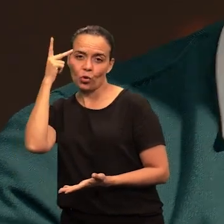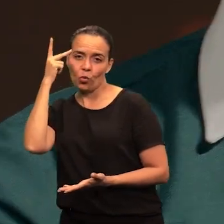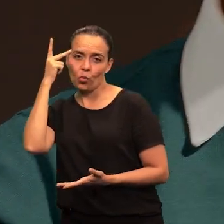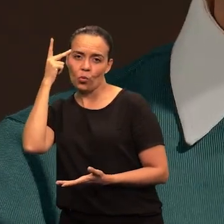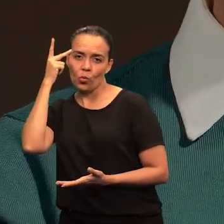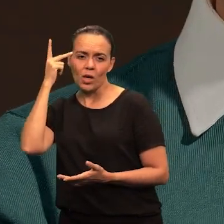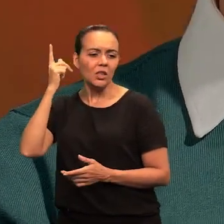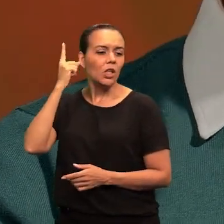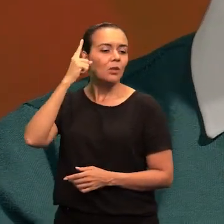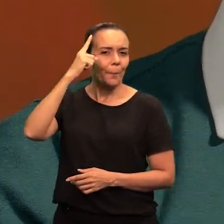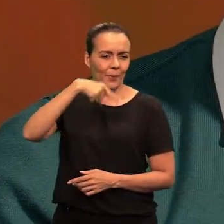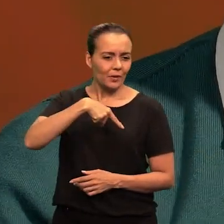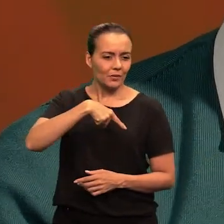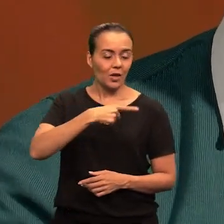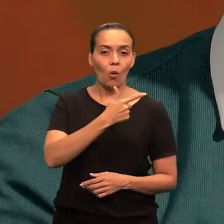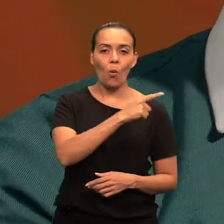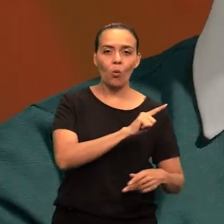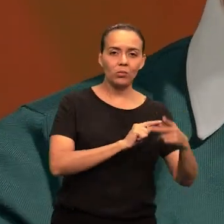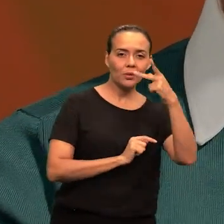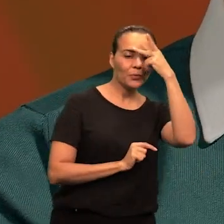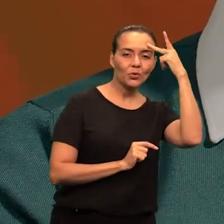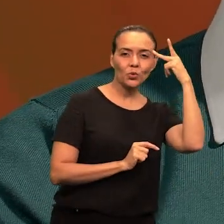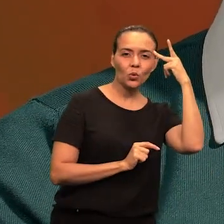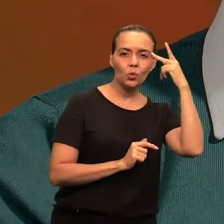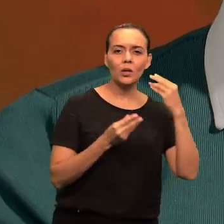Por que alguns aceitam aquele domínio?